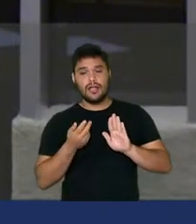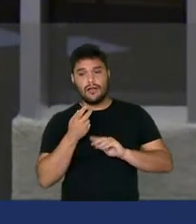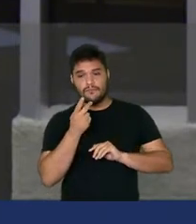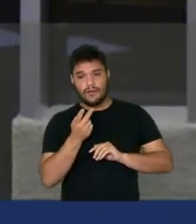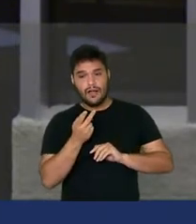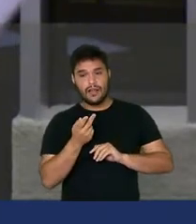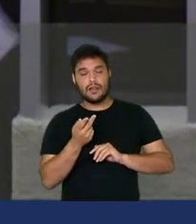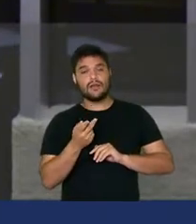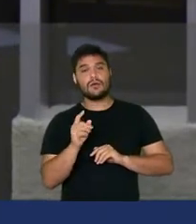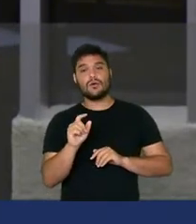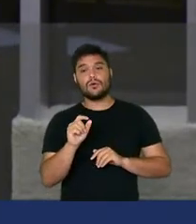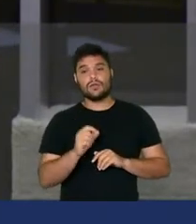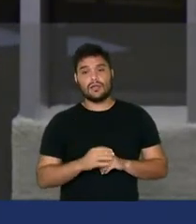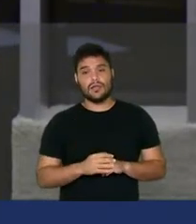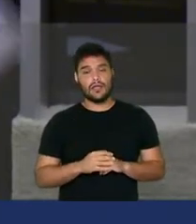EXPRESSÃO, NÉ, QUE GARANTE NA EMENDA DE REDE QUE A TODAS